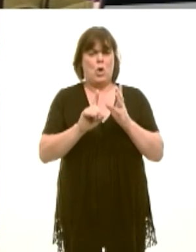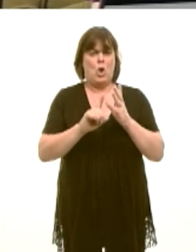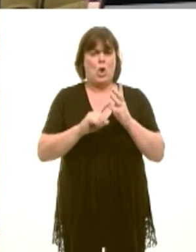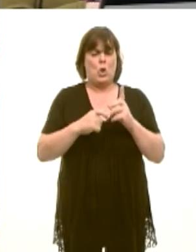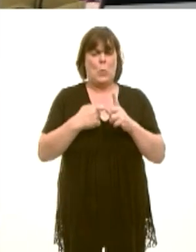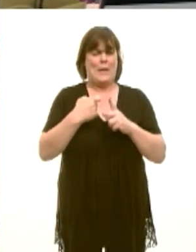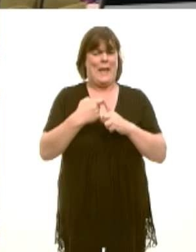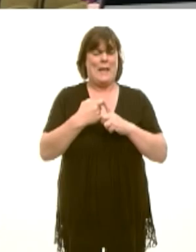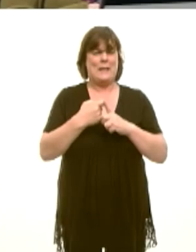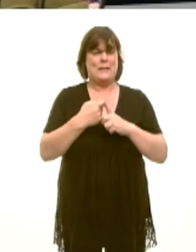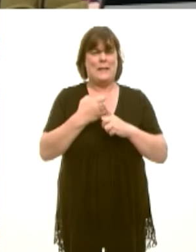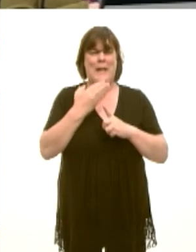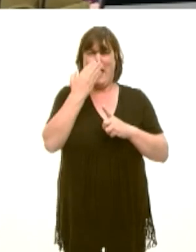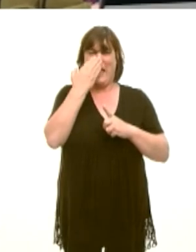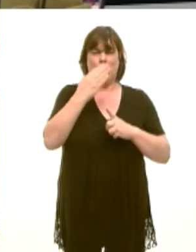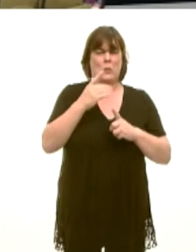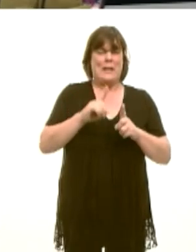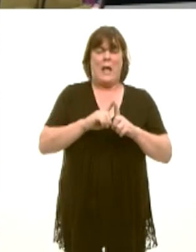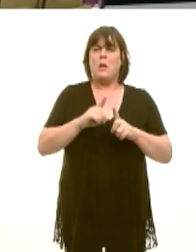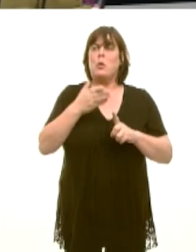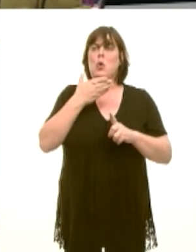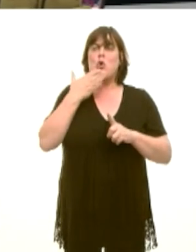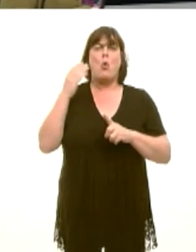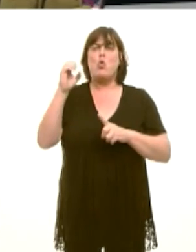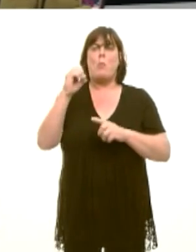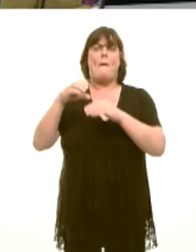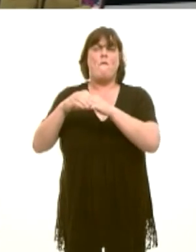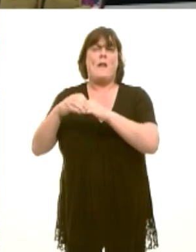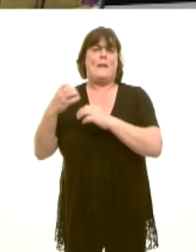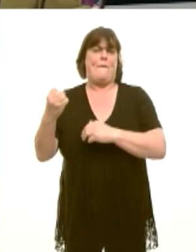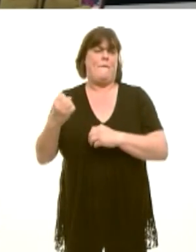dim ffrindiau gan y Deyrnas Unedig y tu fewn iír Undeb Ewropeaidd. Mae yna rai gwledydd